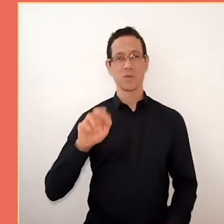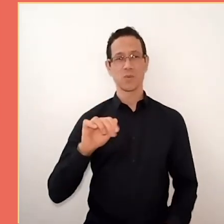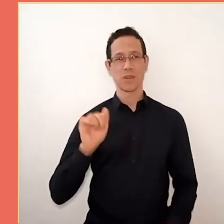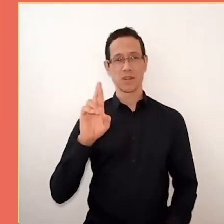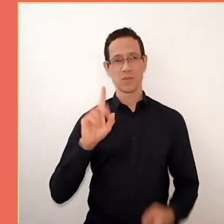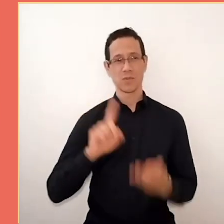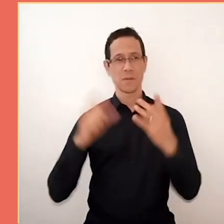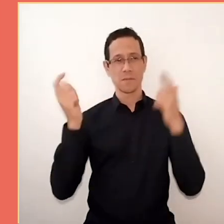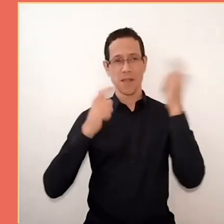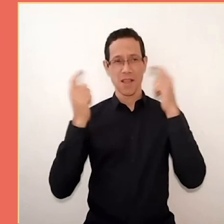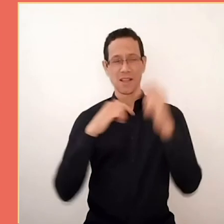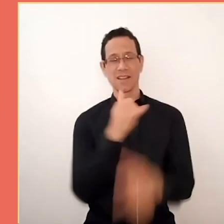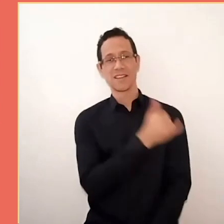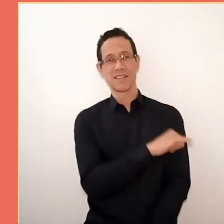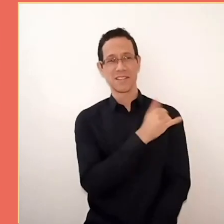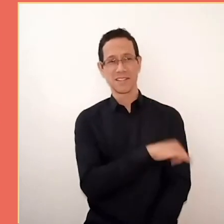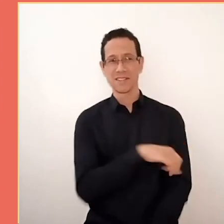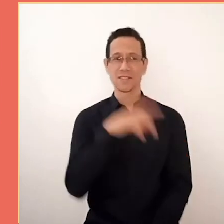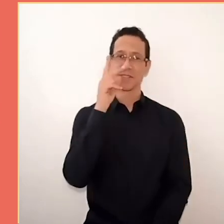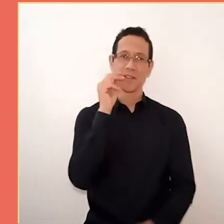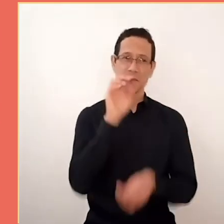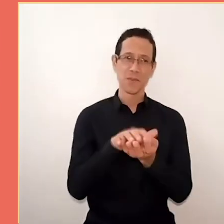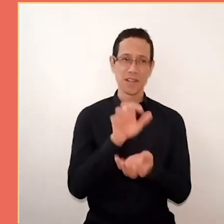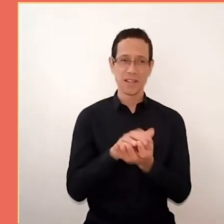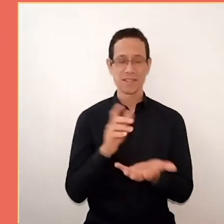pra Fortaleza, pra Minas Gerais, pra São Paulo.